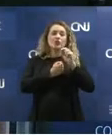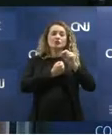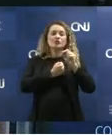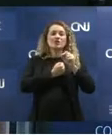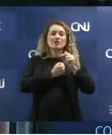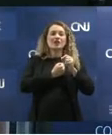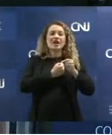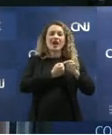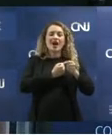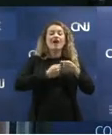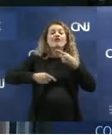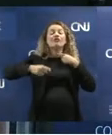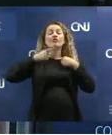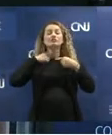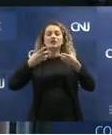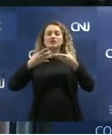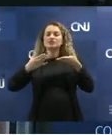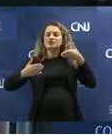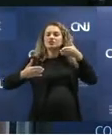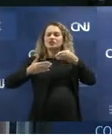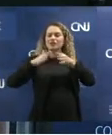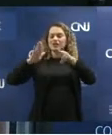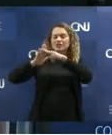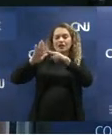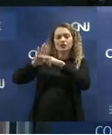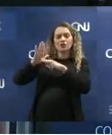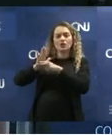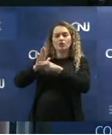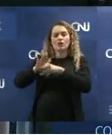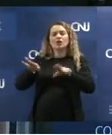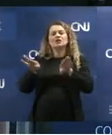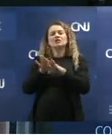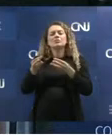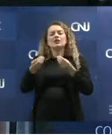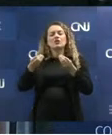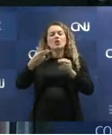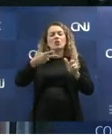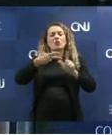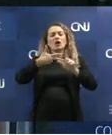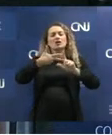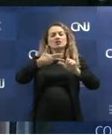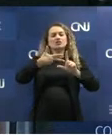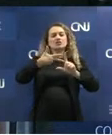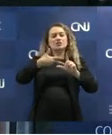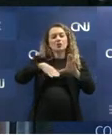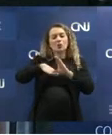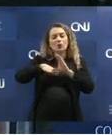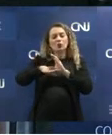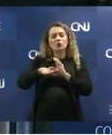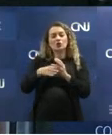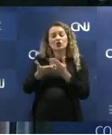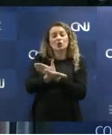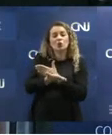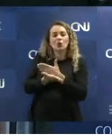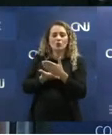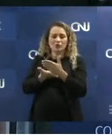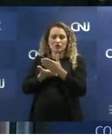do espírito legislativo constituinte originário da paridade do quinto constitucional entre as instituições.